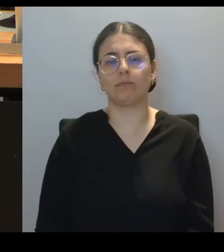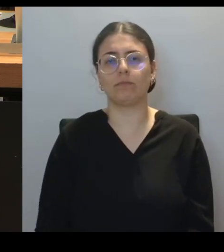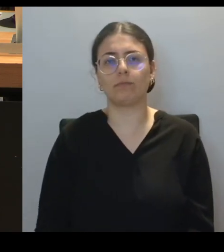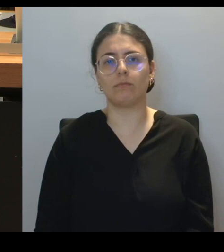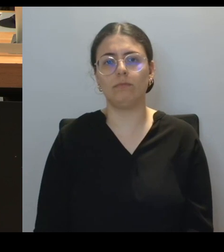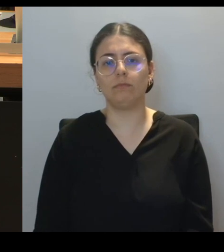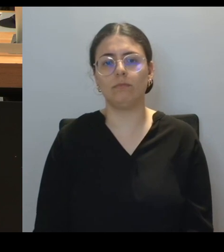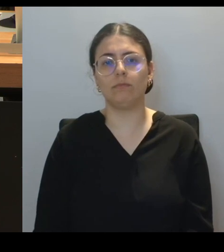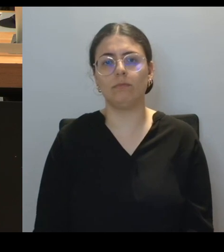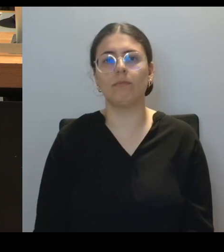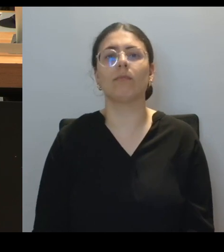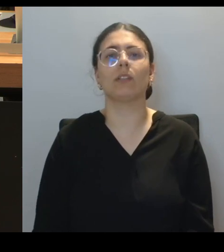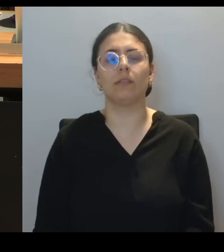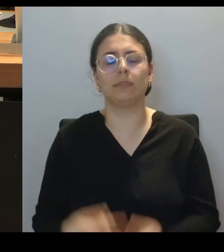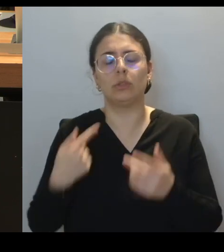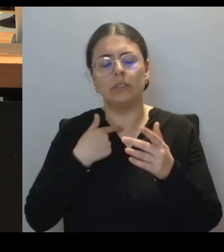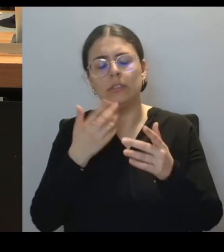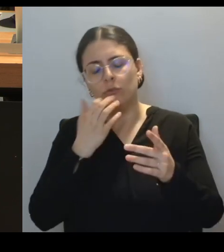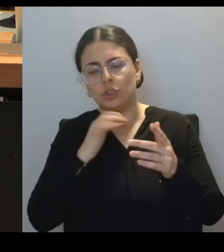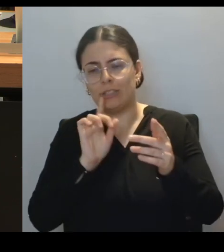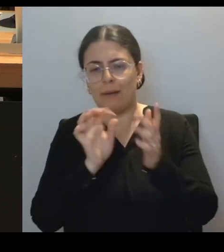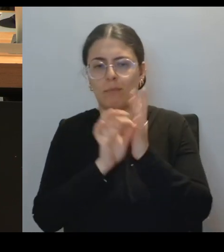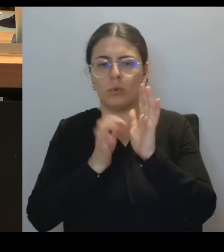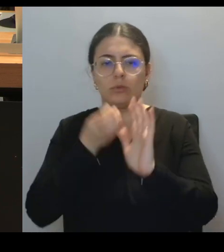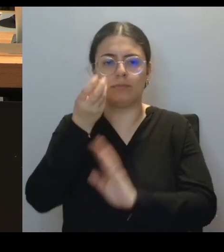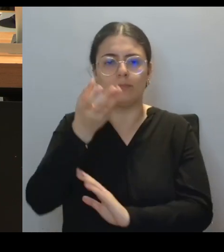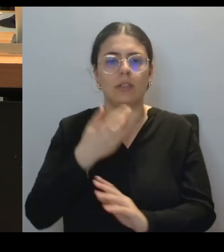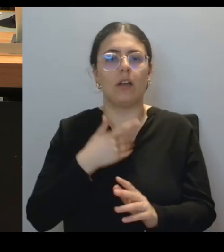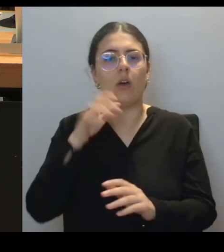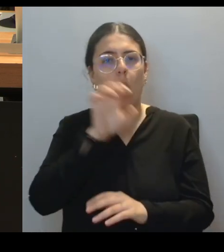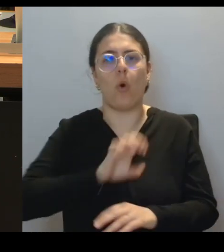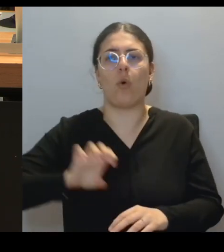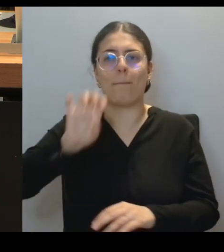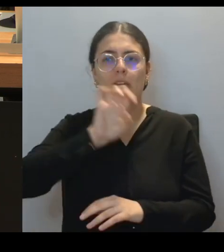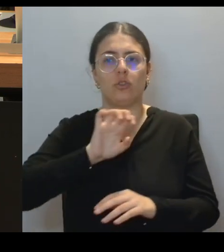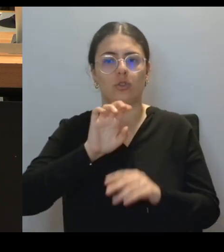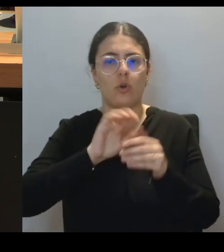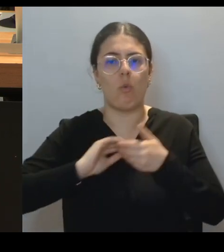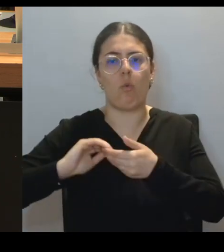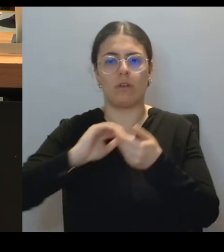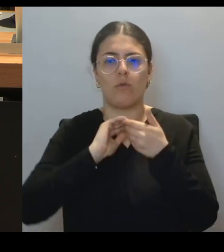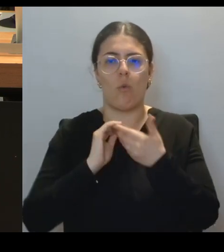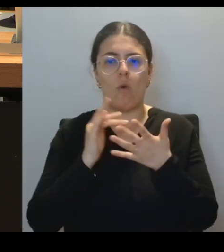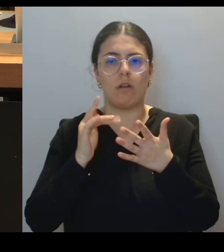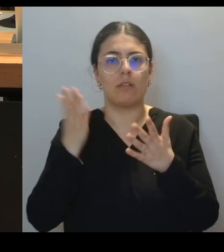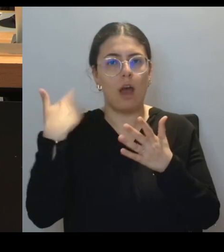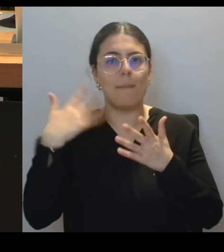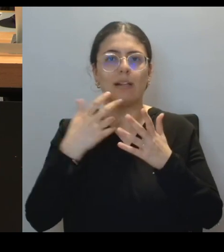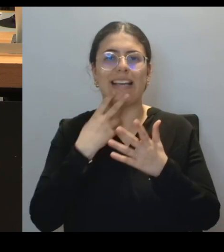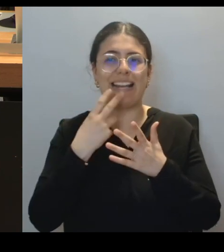Union ist gegründet worden auf Energie die Europäische Gemeinschaft für Kohle und Stahl.